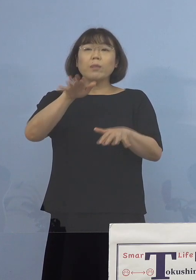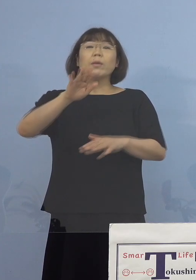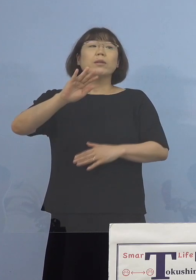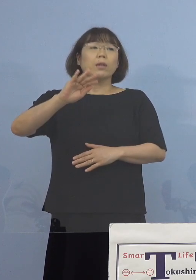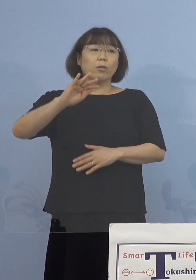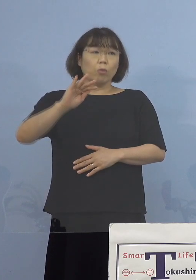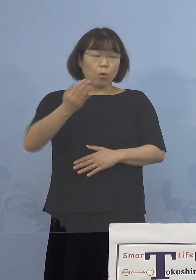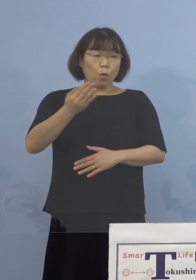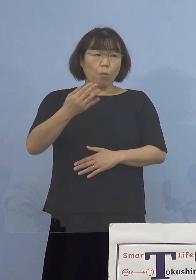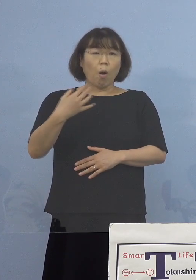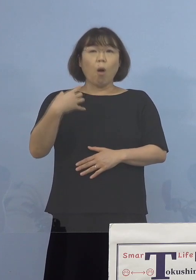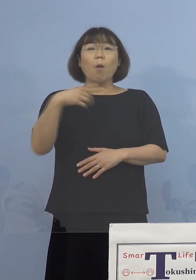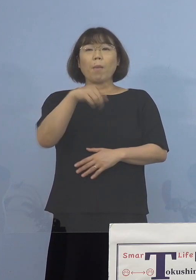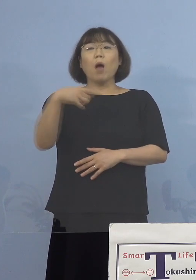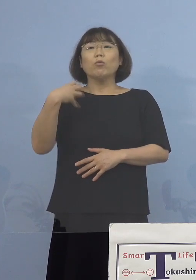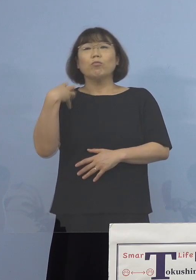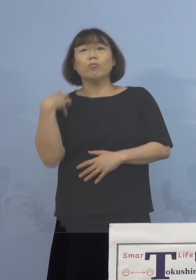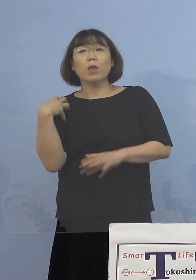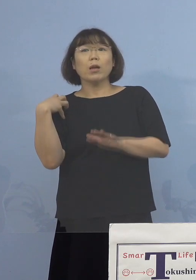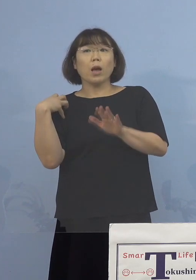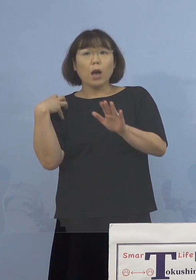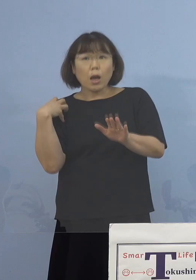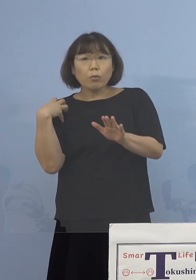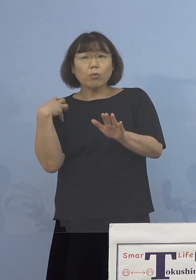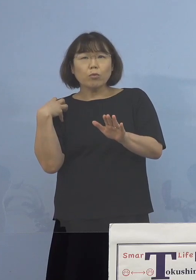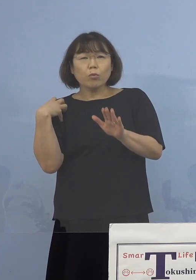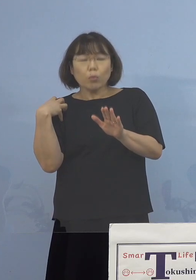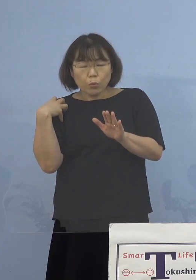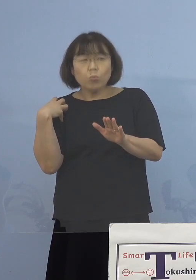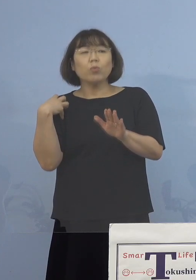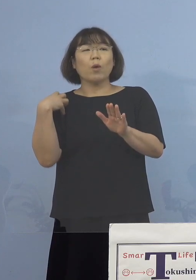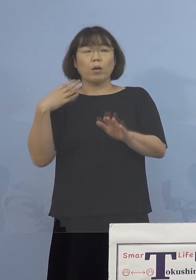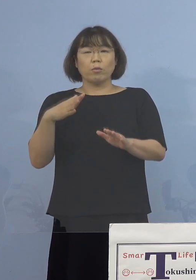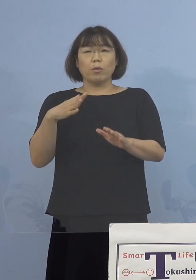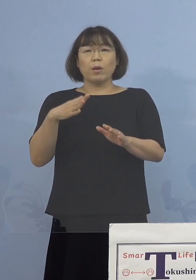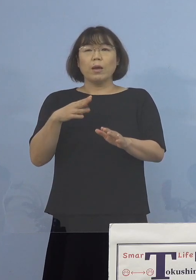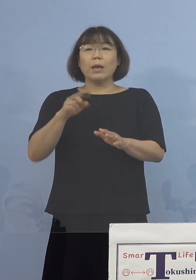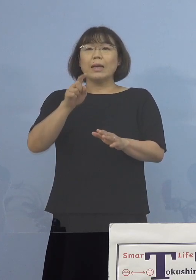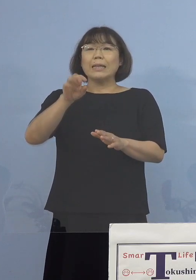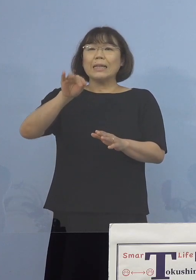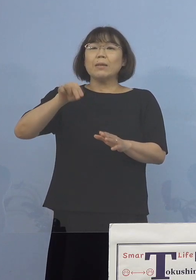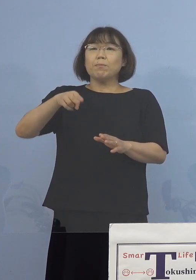負担がかかっていることについては 間違いないと思います 逼迫というところまで、言えるかどうか